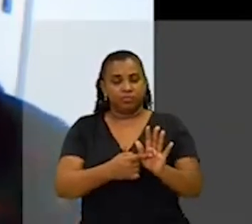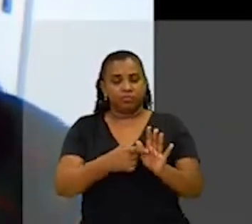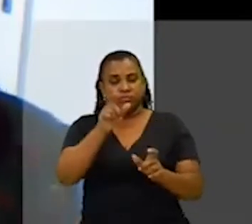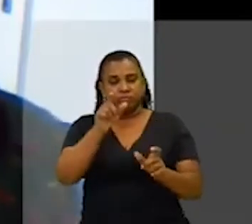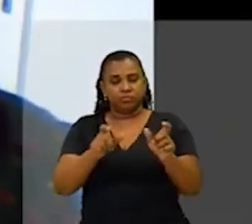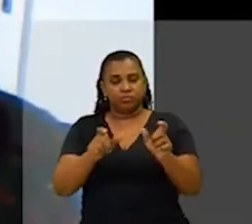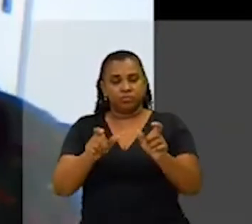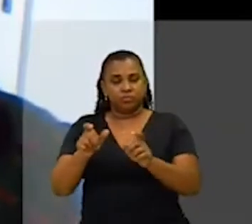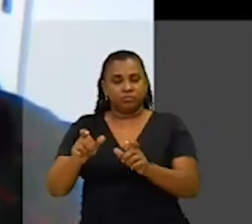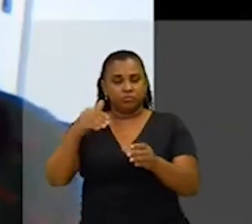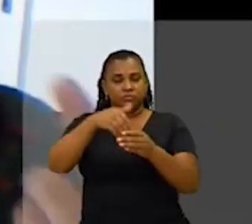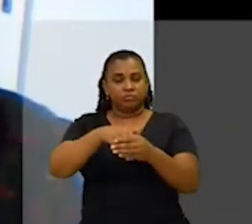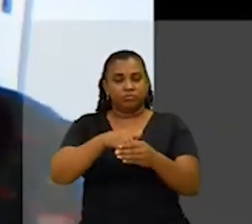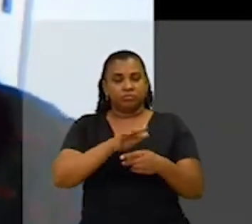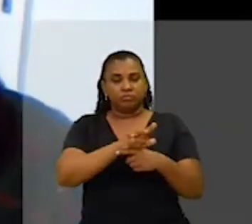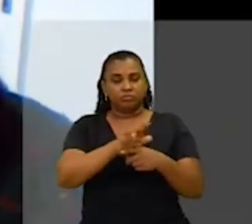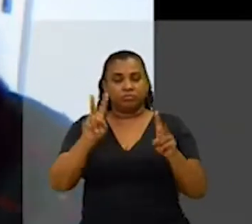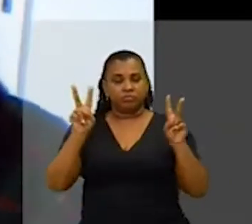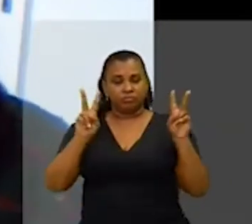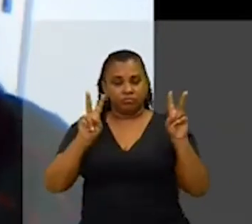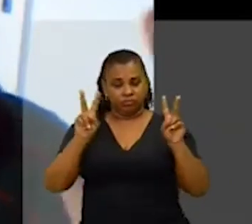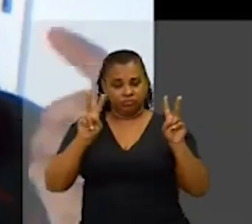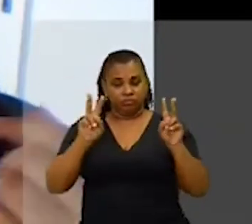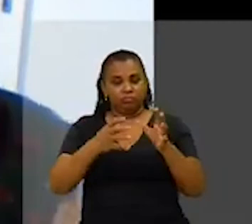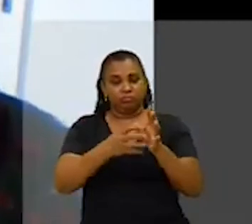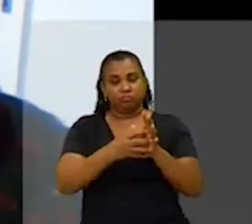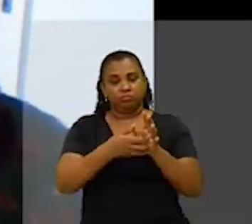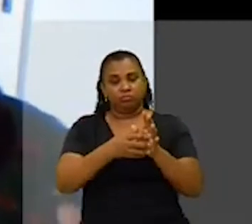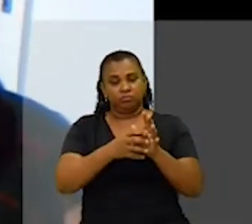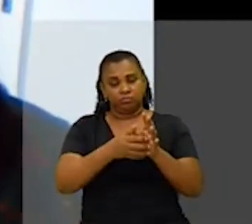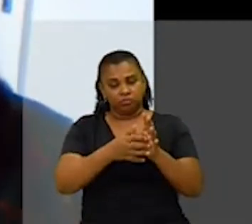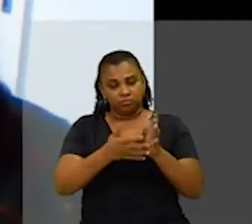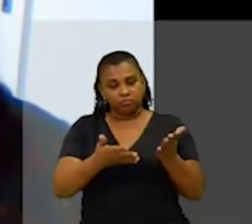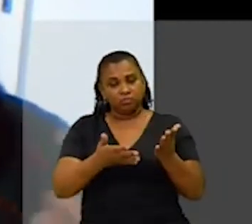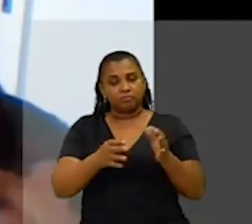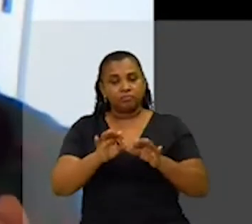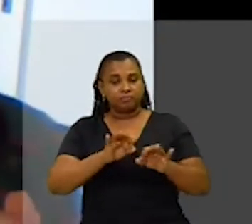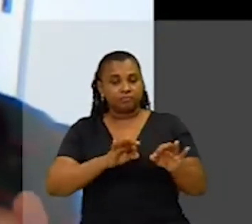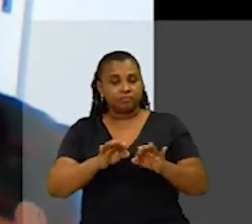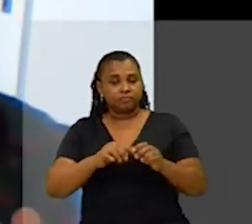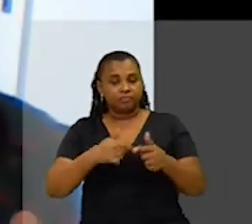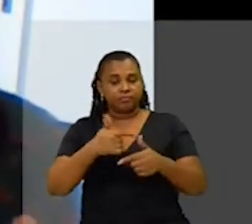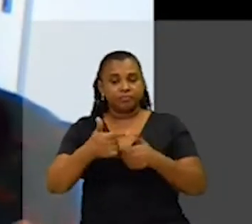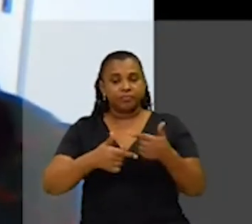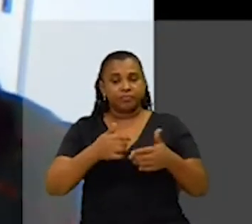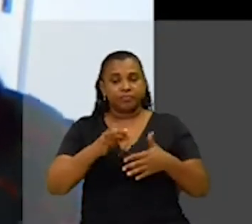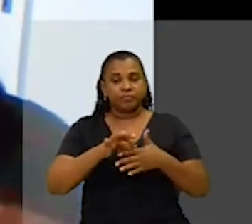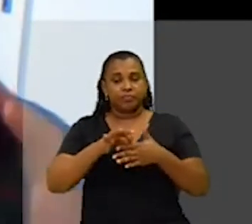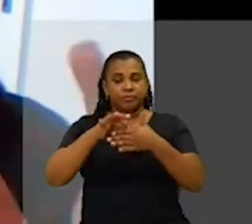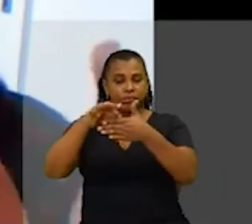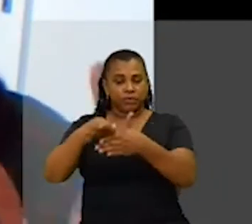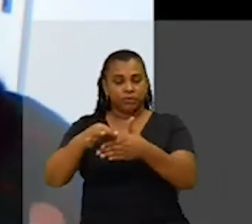instituições atividades e e configurando nas suas atuações pelas lideranças partidárias também o que